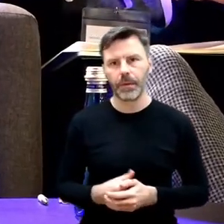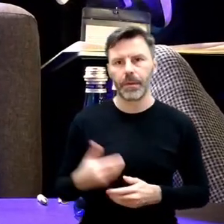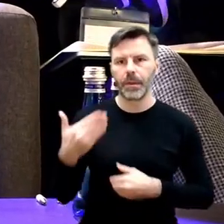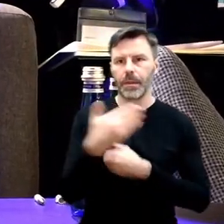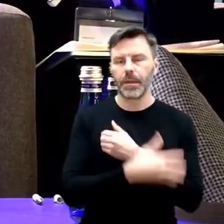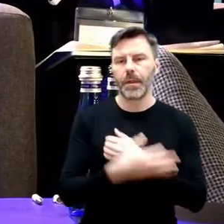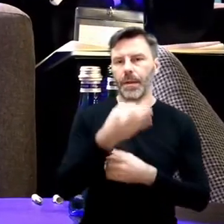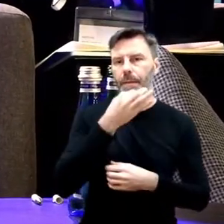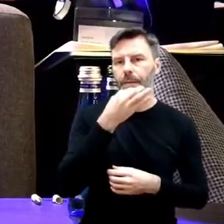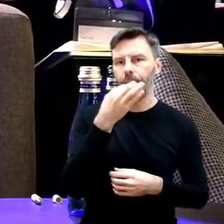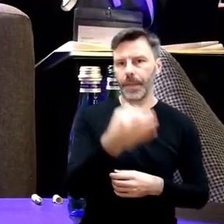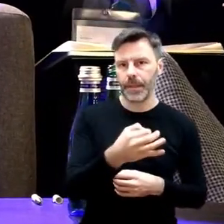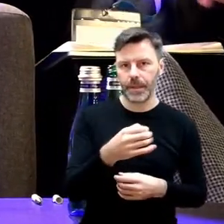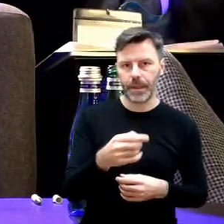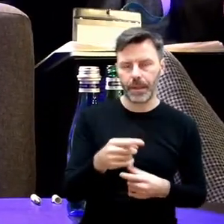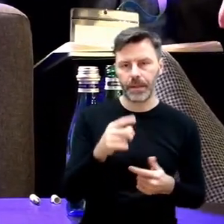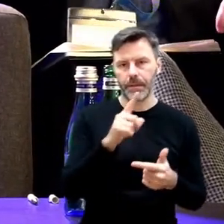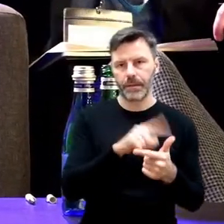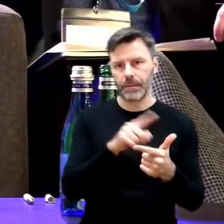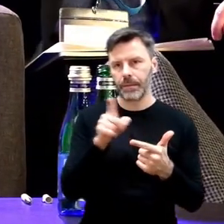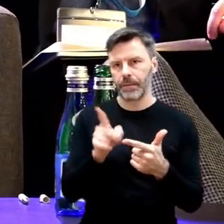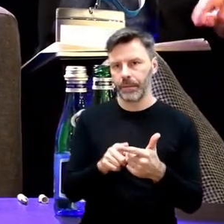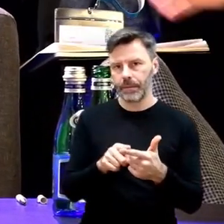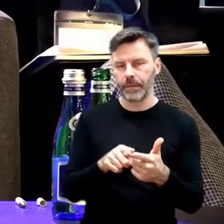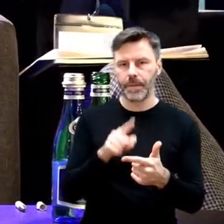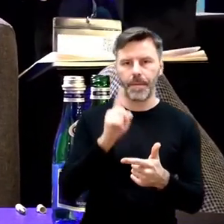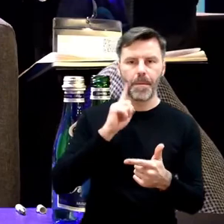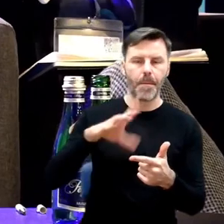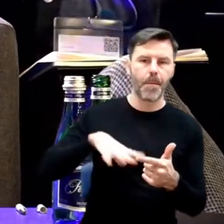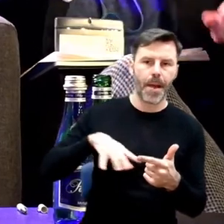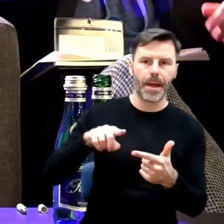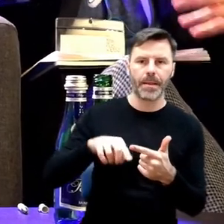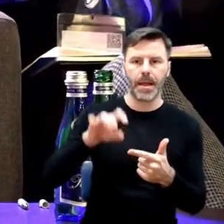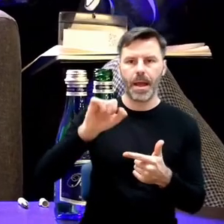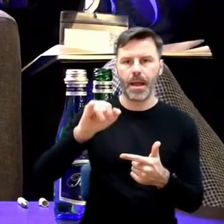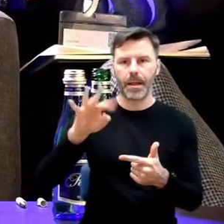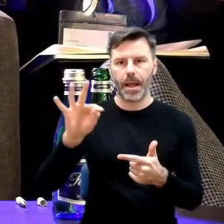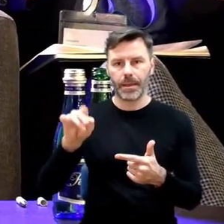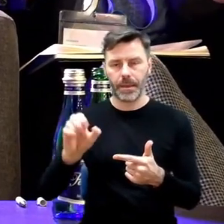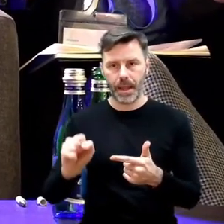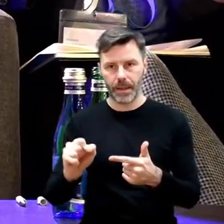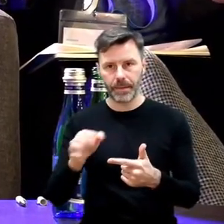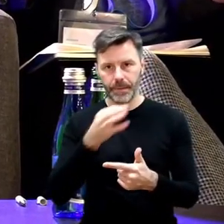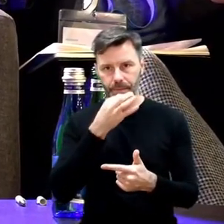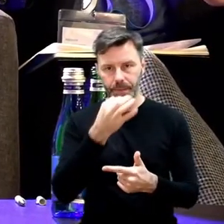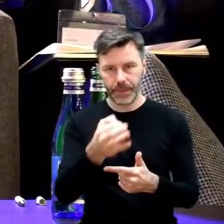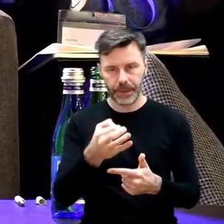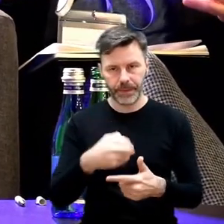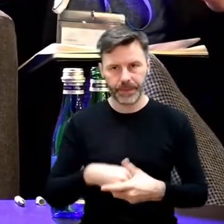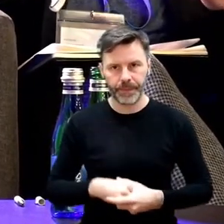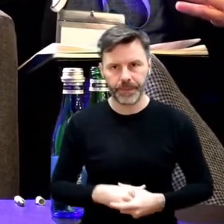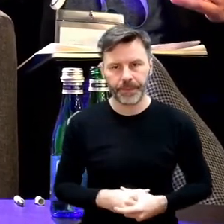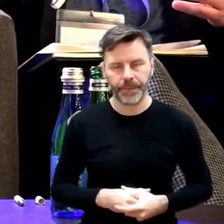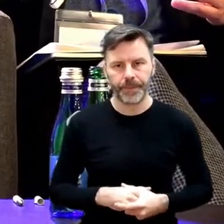zarówno do Pana i do Agaty właśnie, do Państwa także, o taki horyzont marzeń